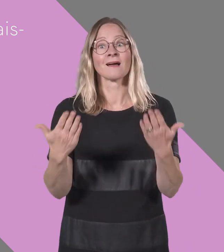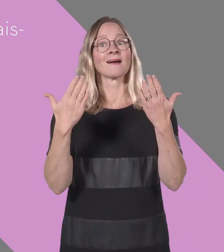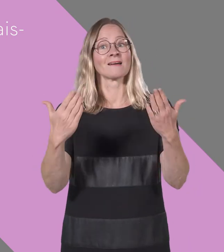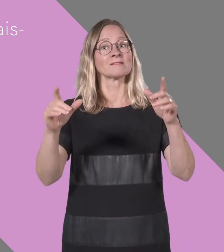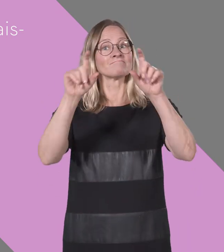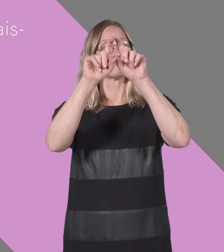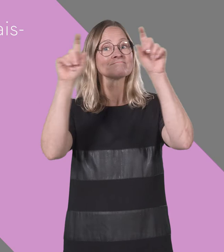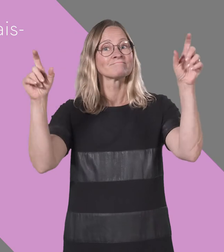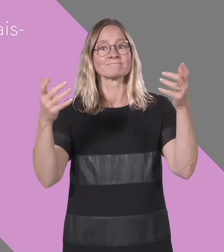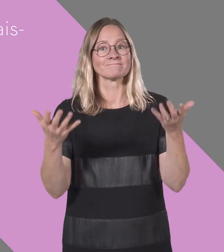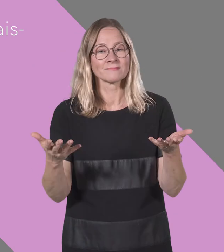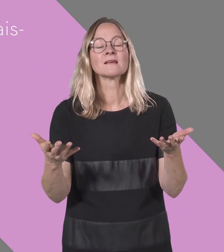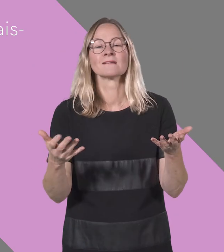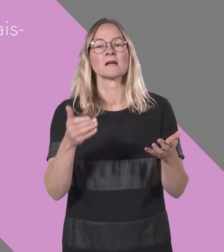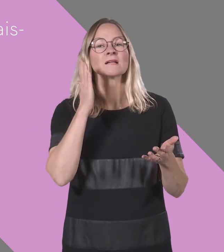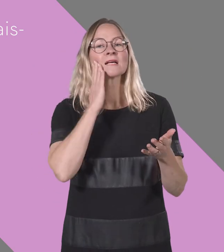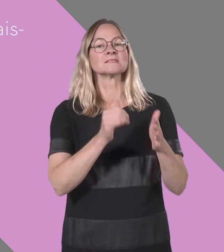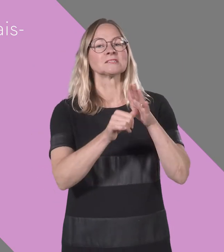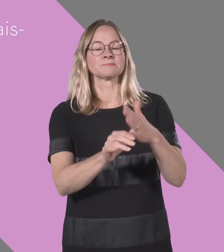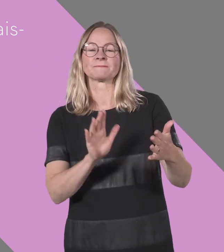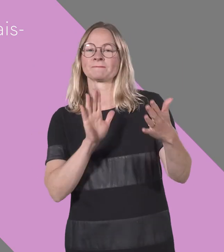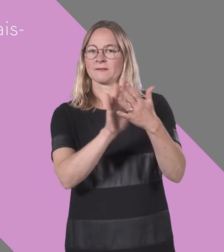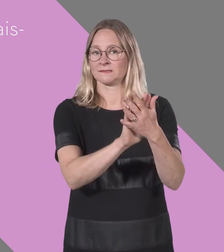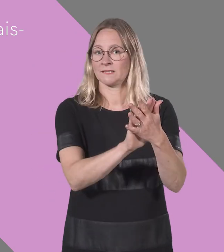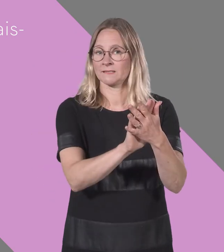ja tällä kertaa seminaarin aiheena on rasisminvastaisuus.